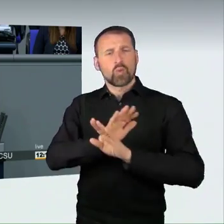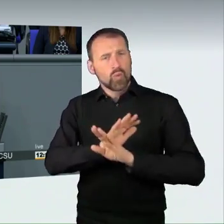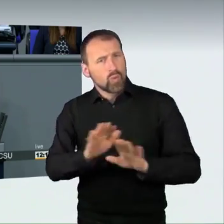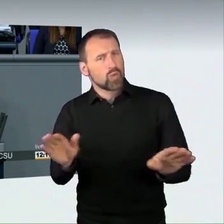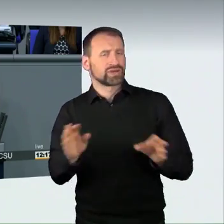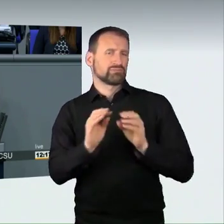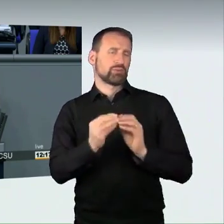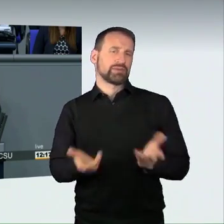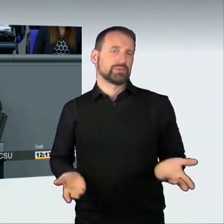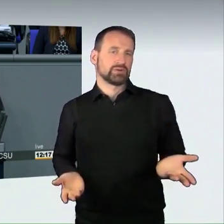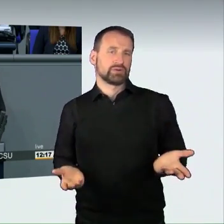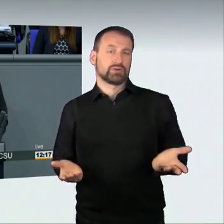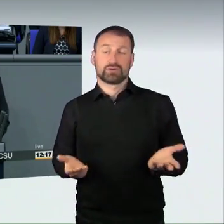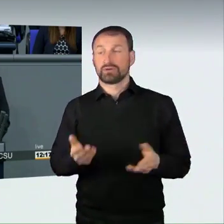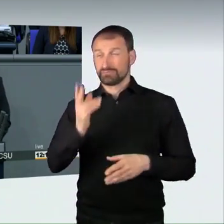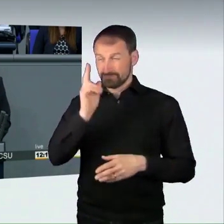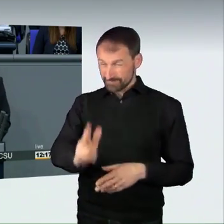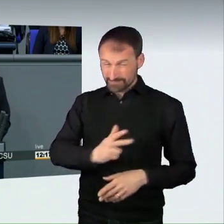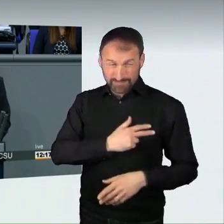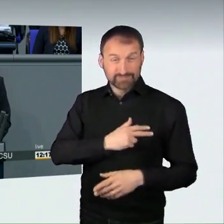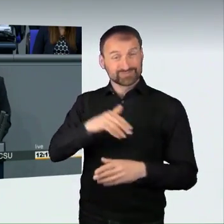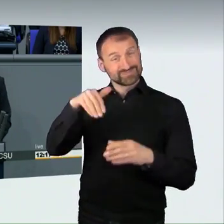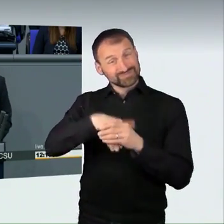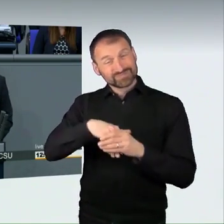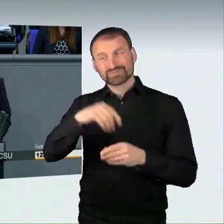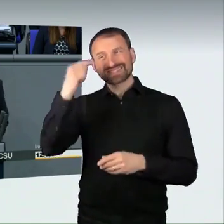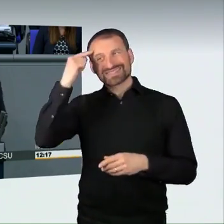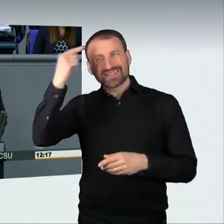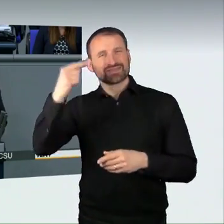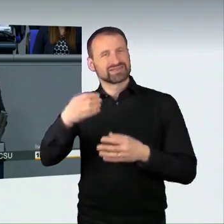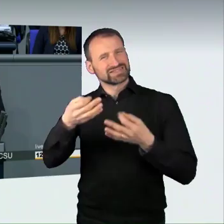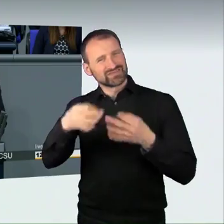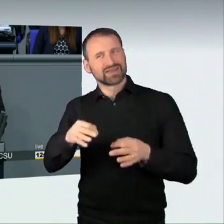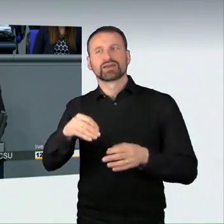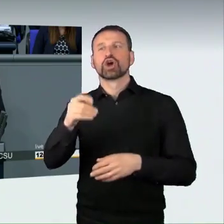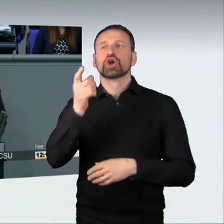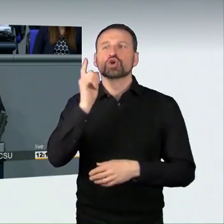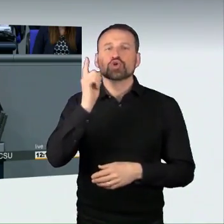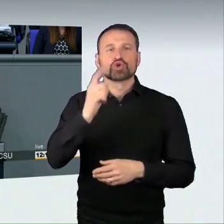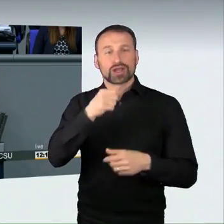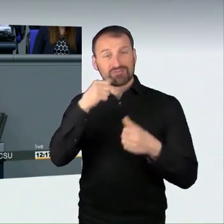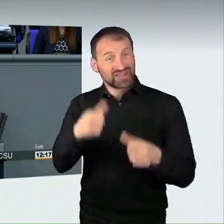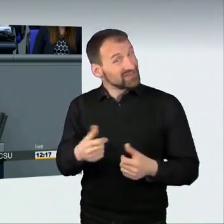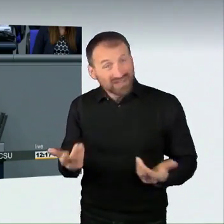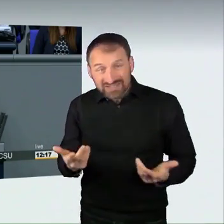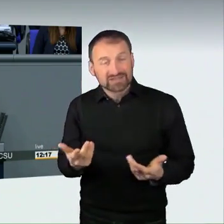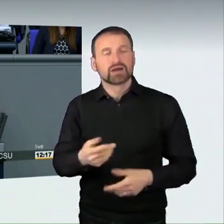Der tatsächliche Sinn und Zweck dieser Rügepflicht ist doch, Planungssicherheit zu geben. Planungssicherheit für den Vermieter,